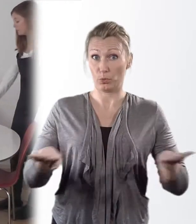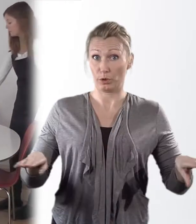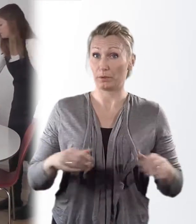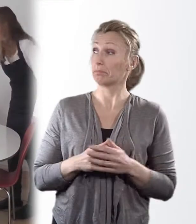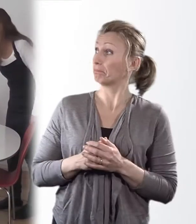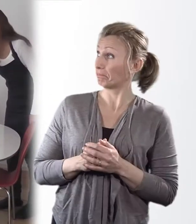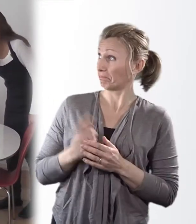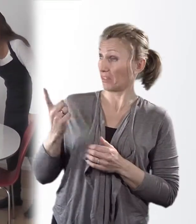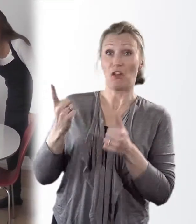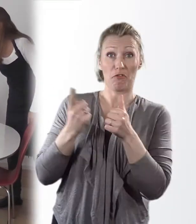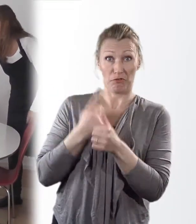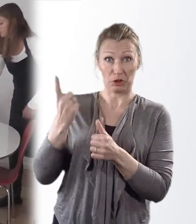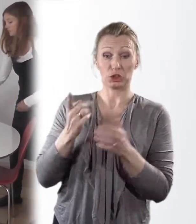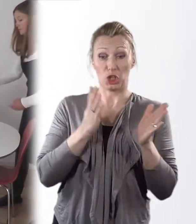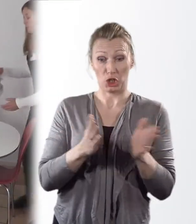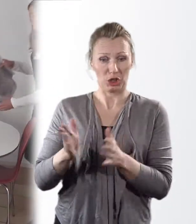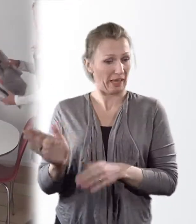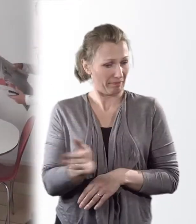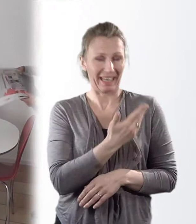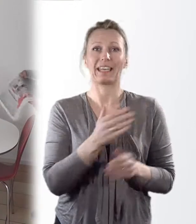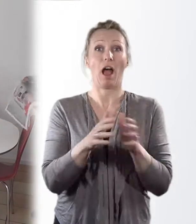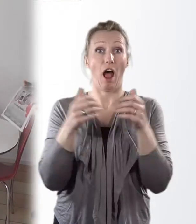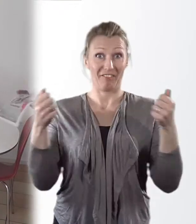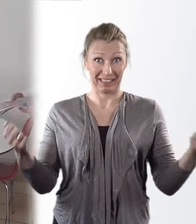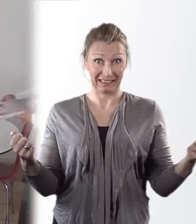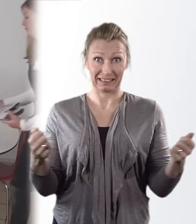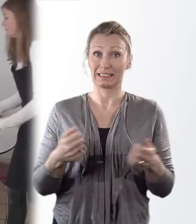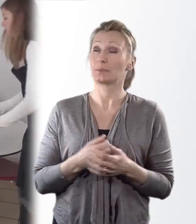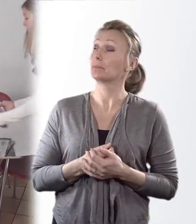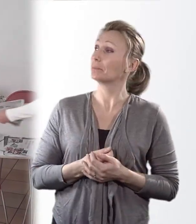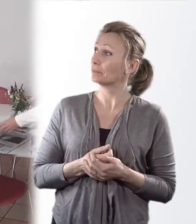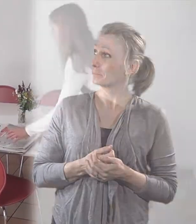Her rydder Silje bort avisene.